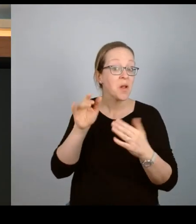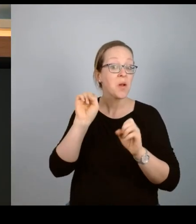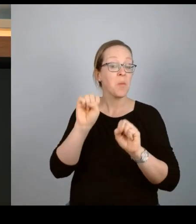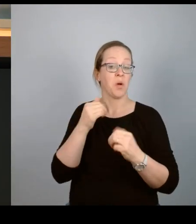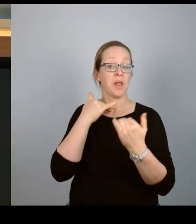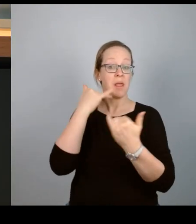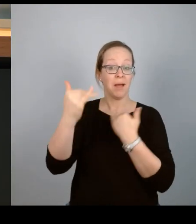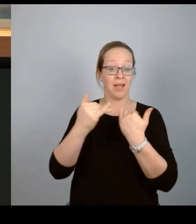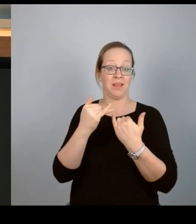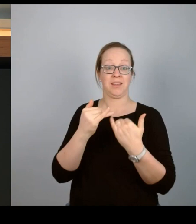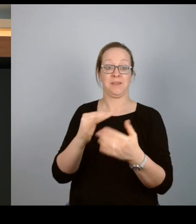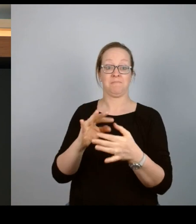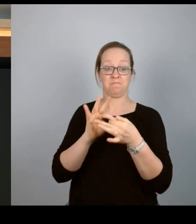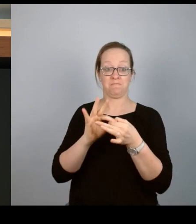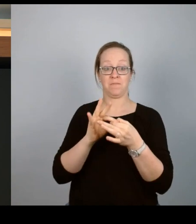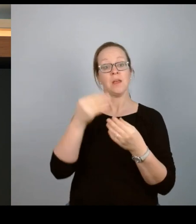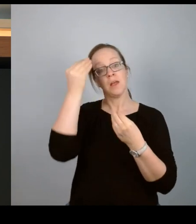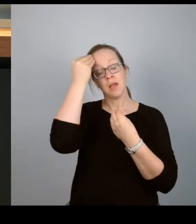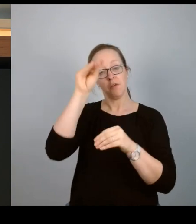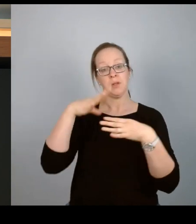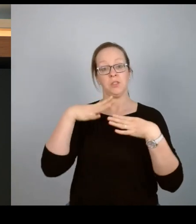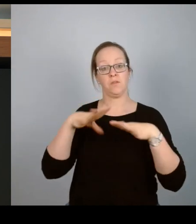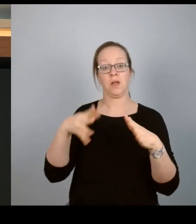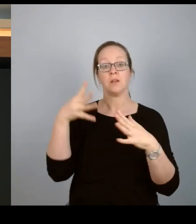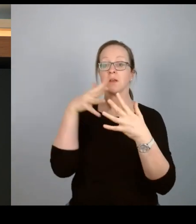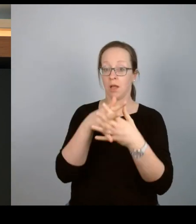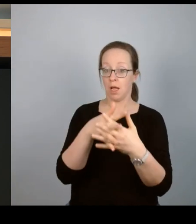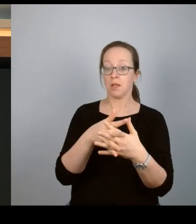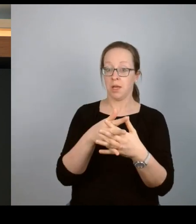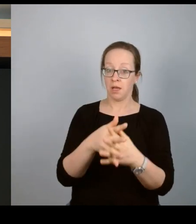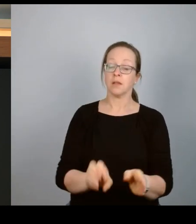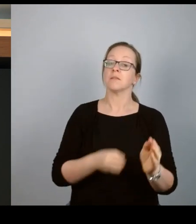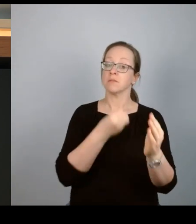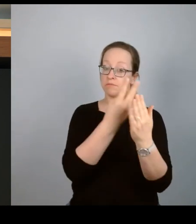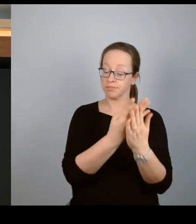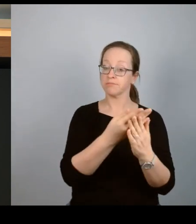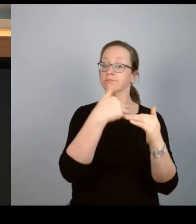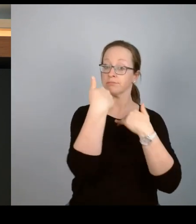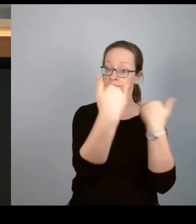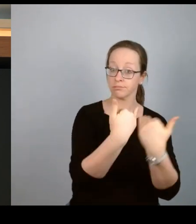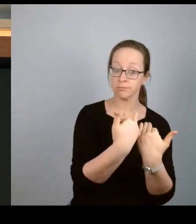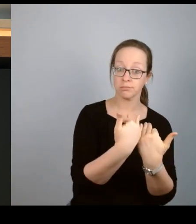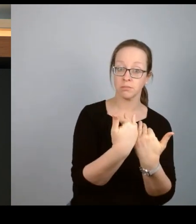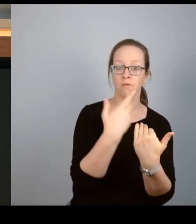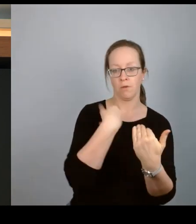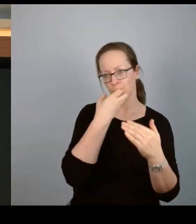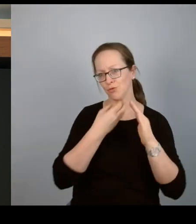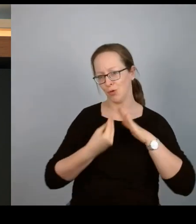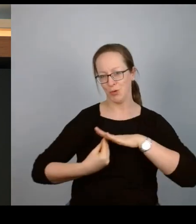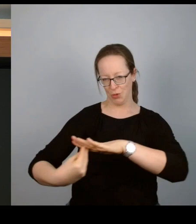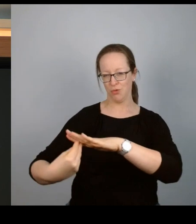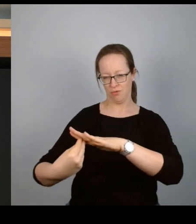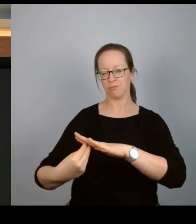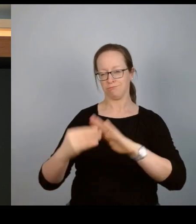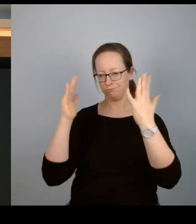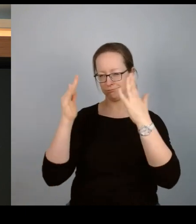Datenschutzbericht, den wir heute beraten einzugehen. Beginnen wir mit einem ihrer Dauerkunden, wen man das so sagen darf,